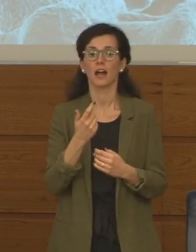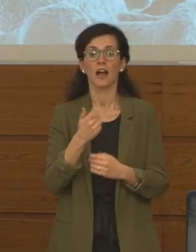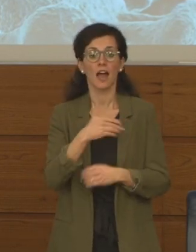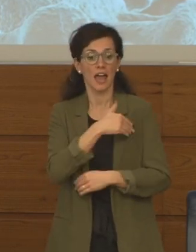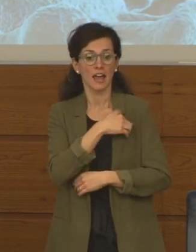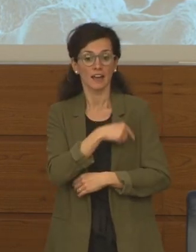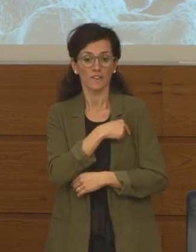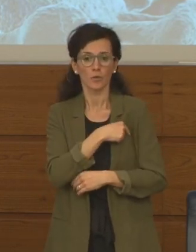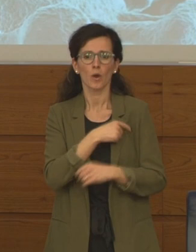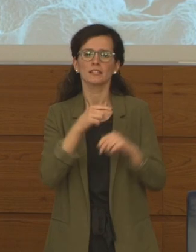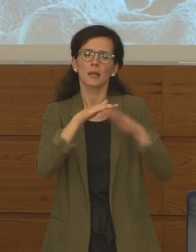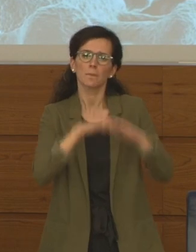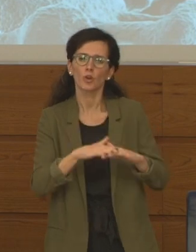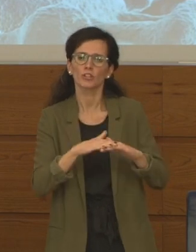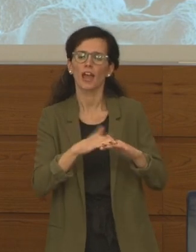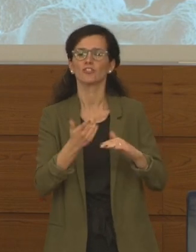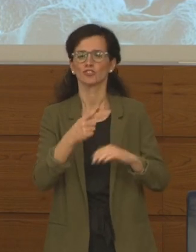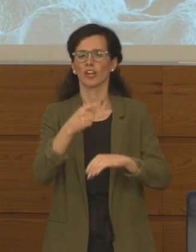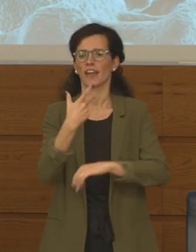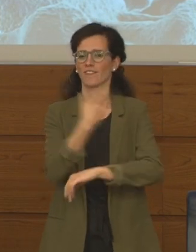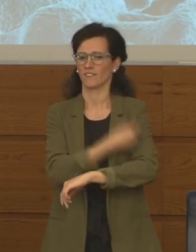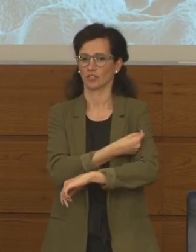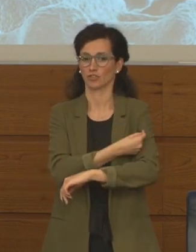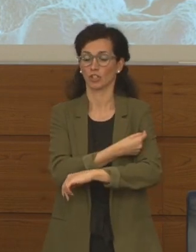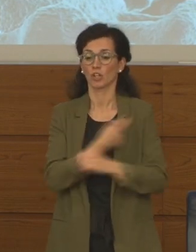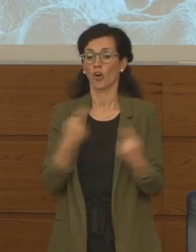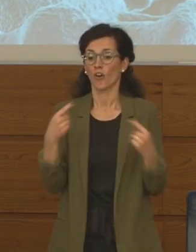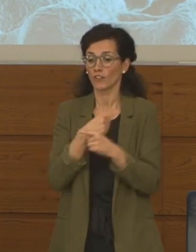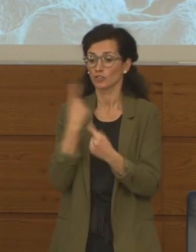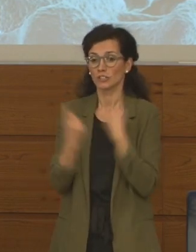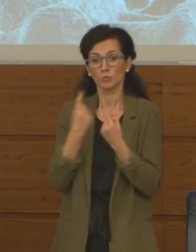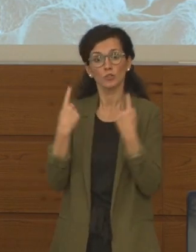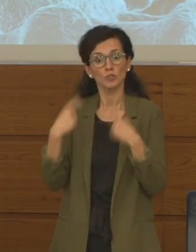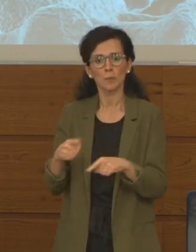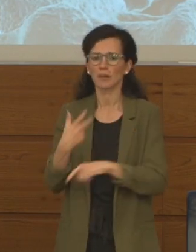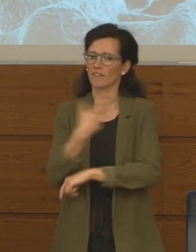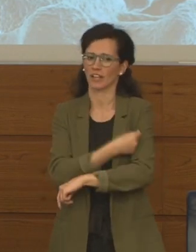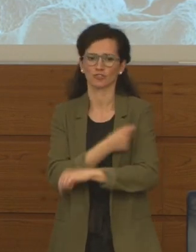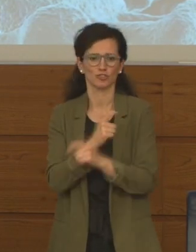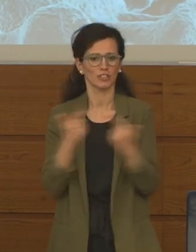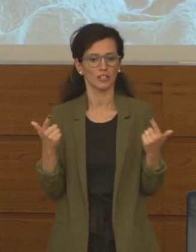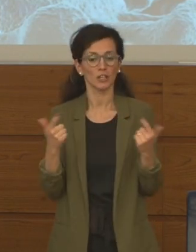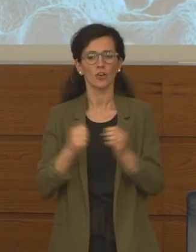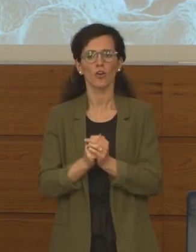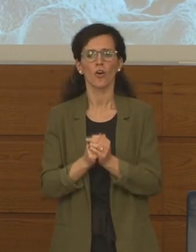il vaccino in questo caso non avendo un vaccino a disposizione purtroppo vediamo